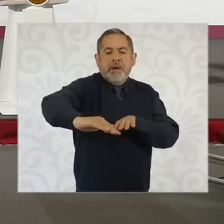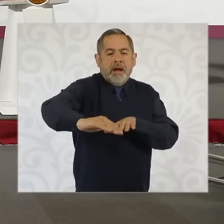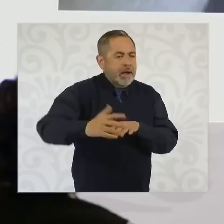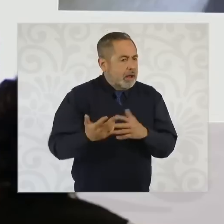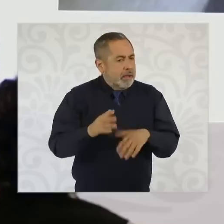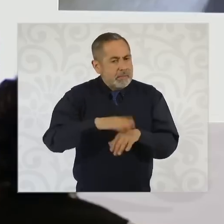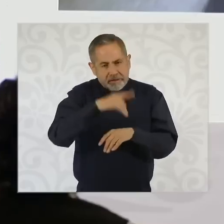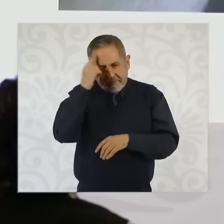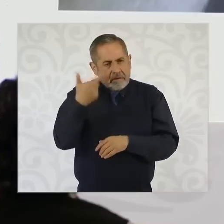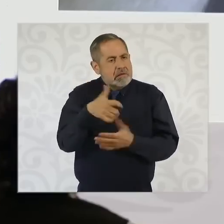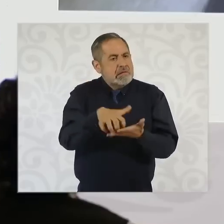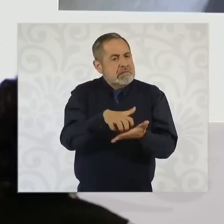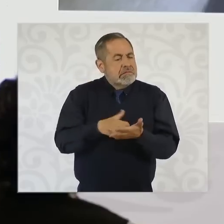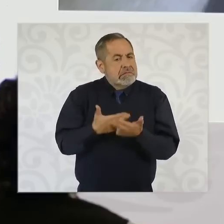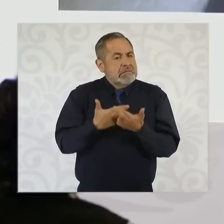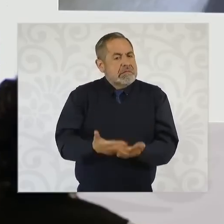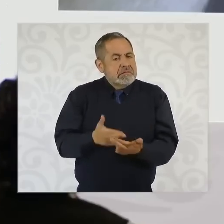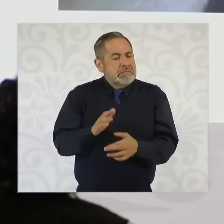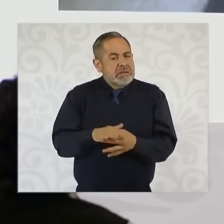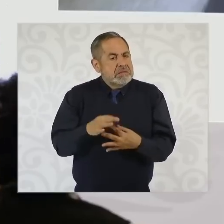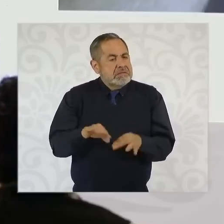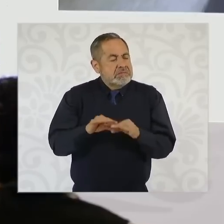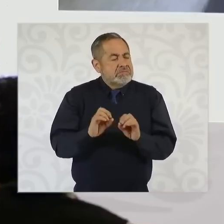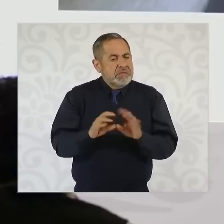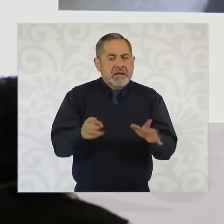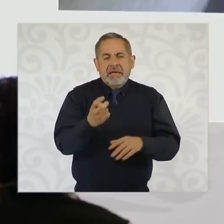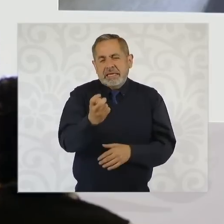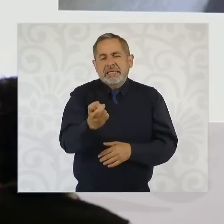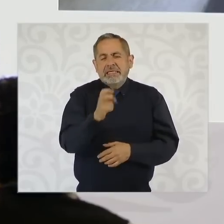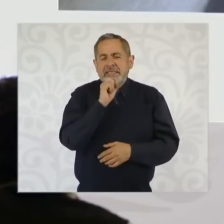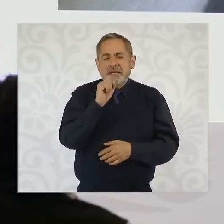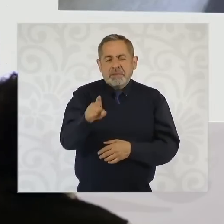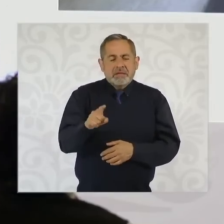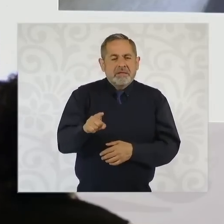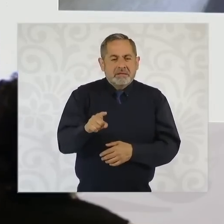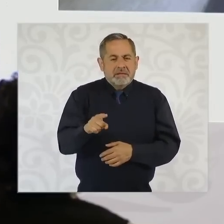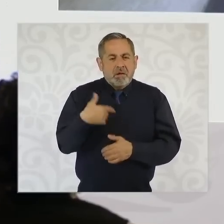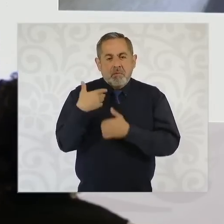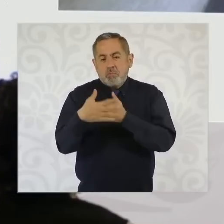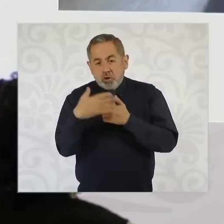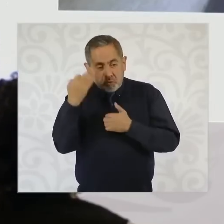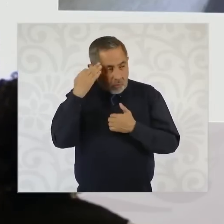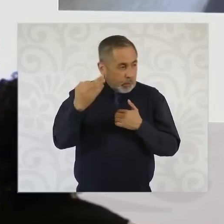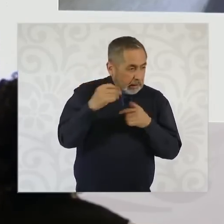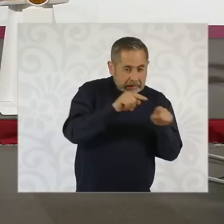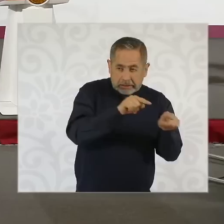todo el material entonces bueno vienen tiempos donde se van a hacer intervenciones importantes a